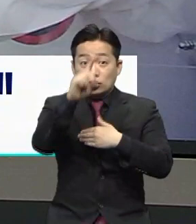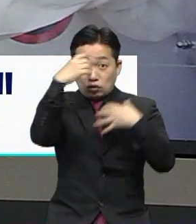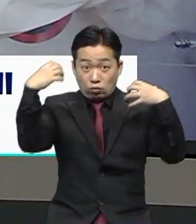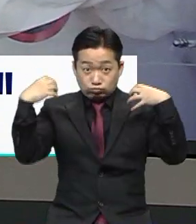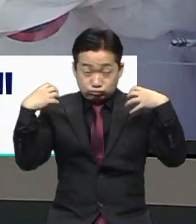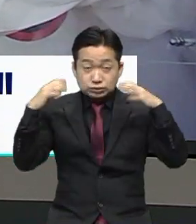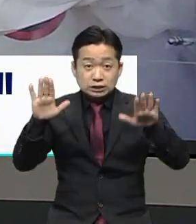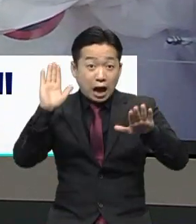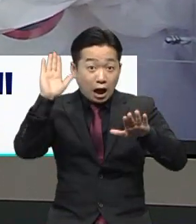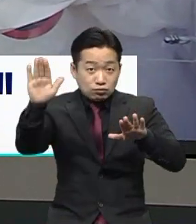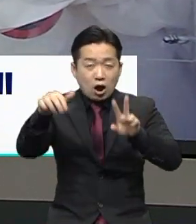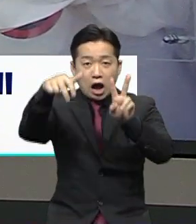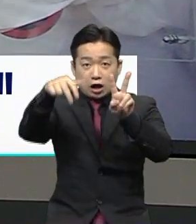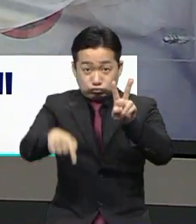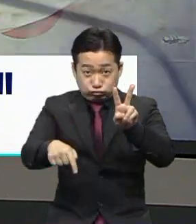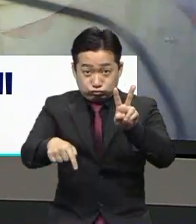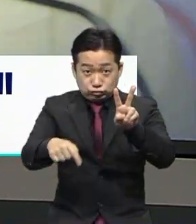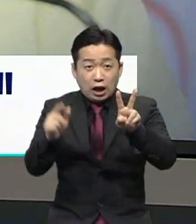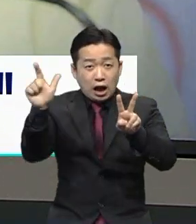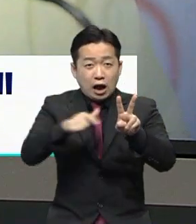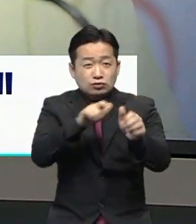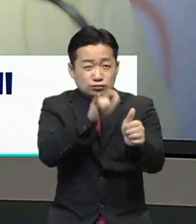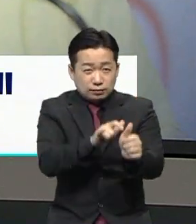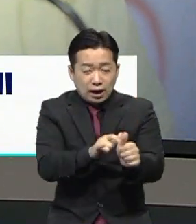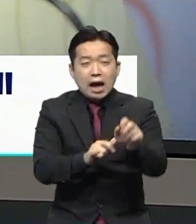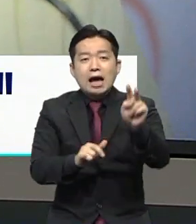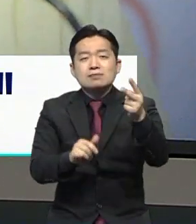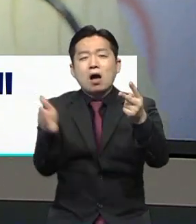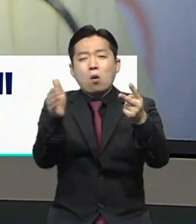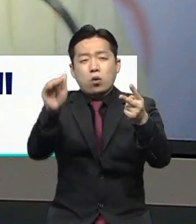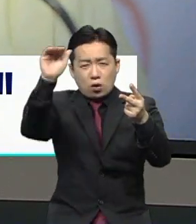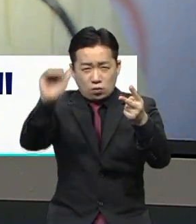보건당국은 앞으로 2주 내 하루 확진자 수를 200명대로 낮추기 위해 총력을